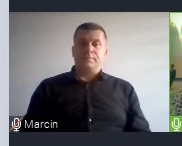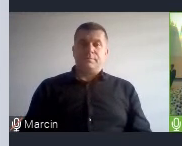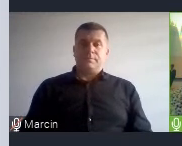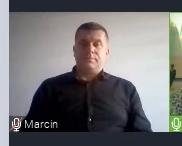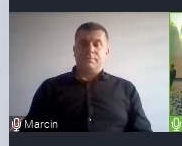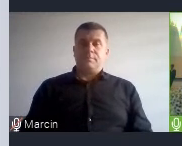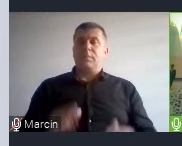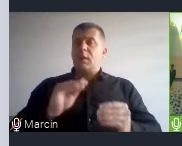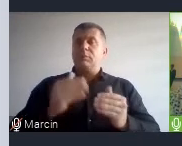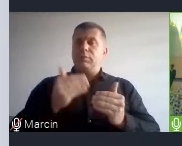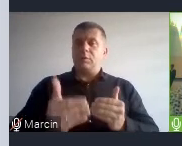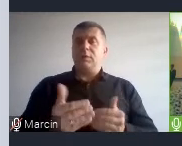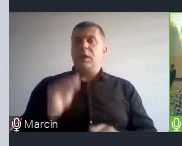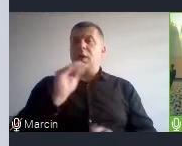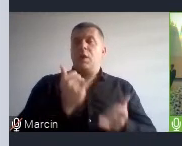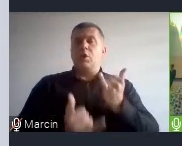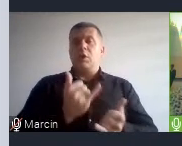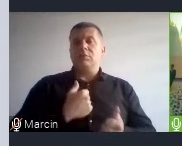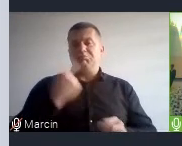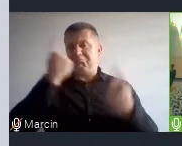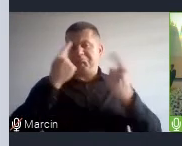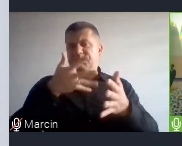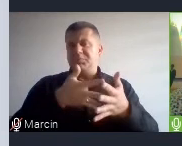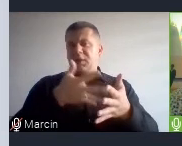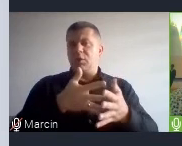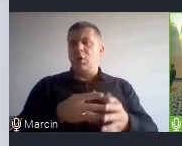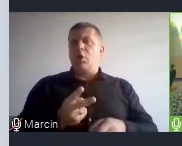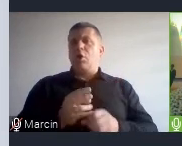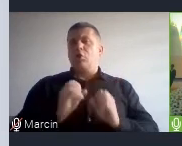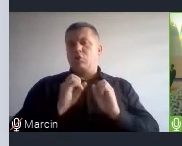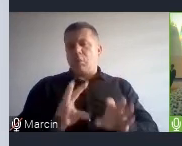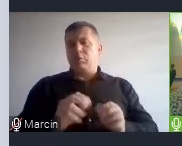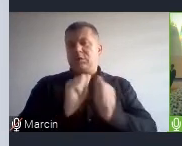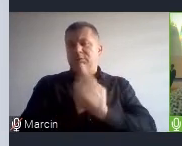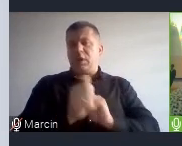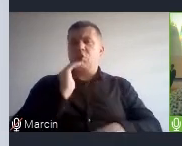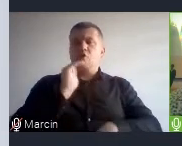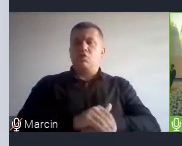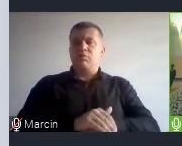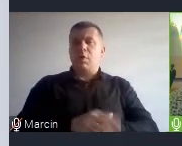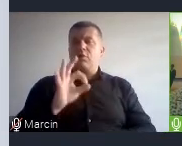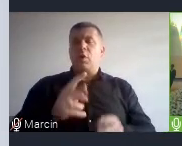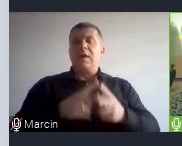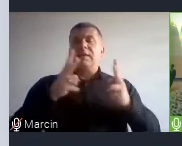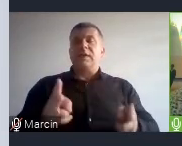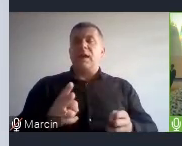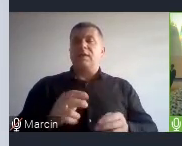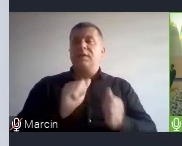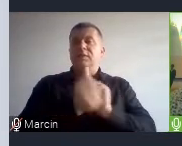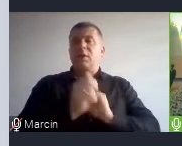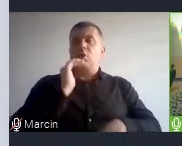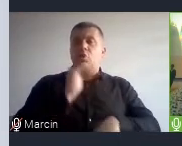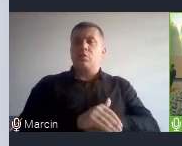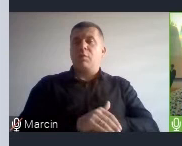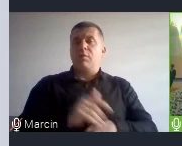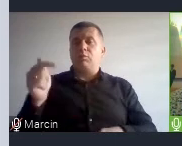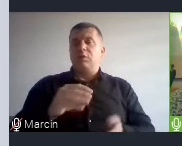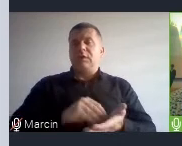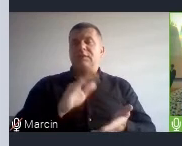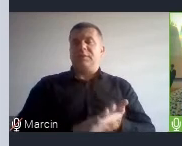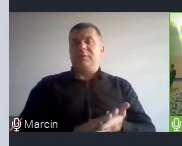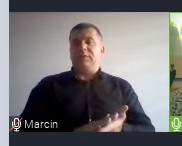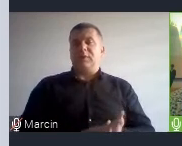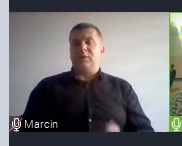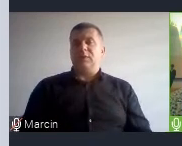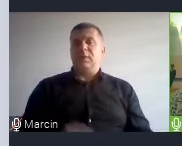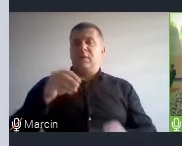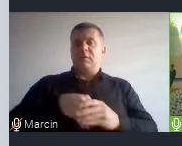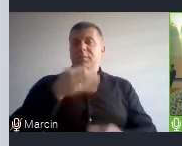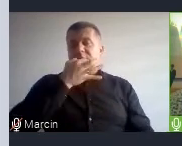Poza tym, jeśli przewidujemy dopuszczenie zmian umowy to zakres zmian umowy ma być zapiany w zapytaniu,